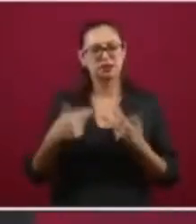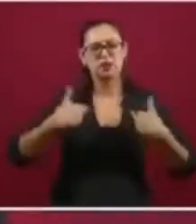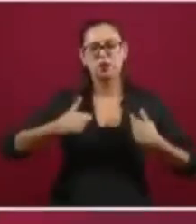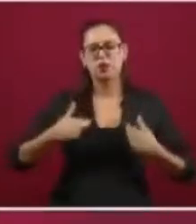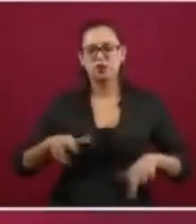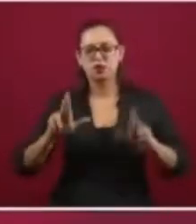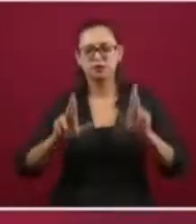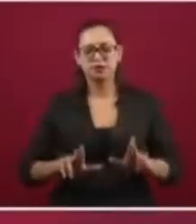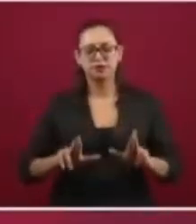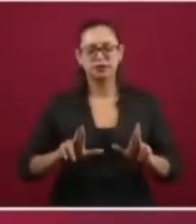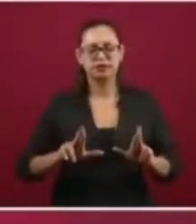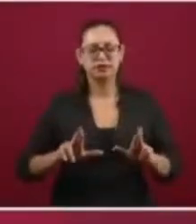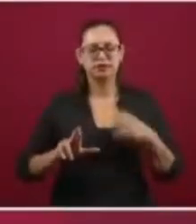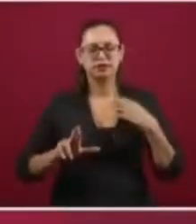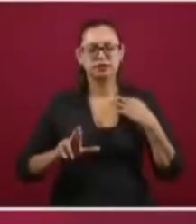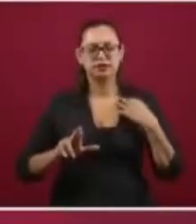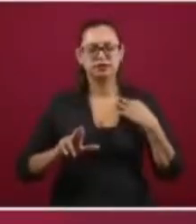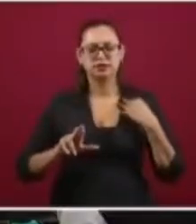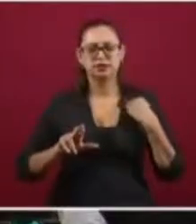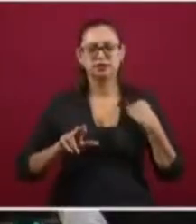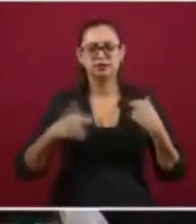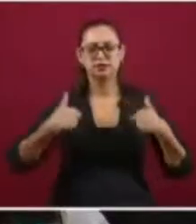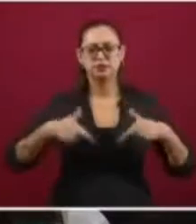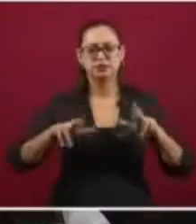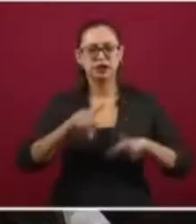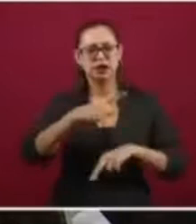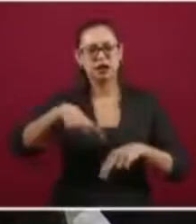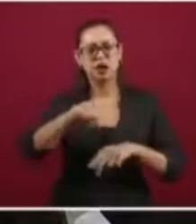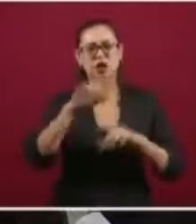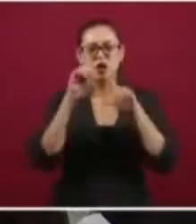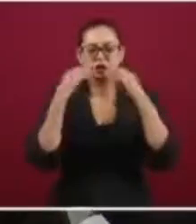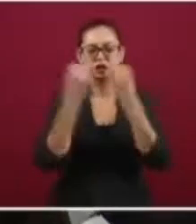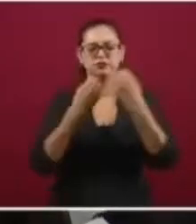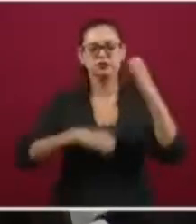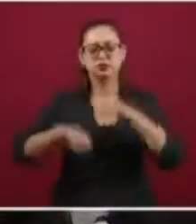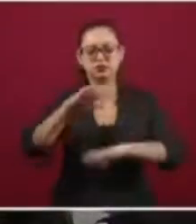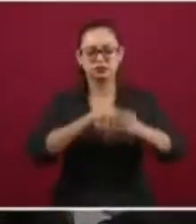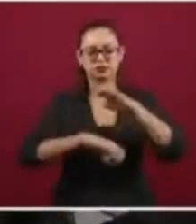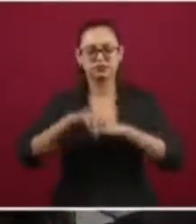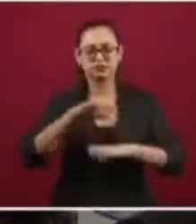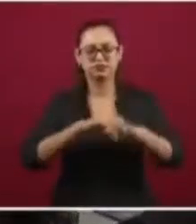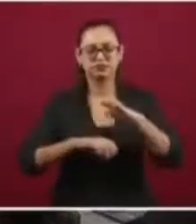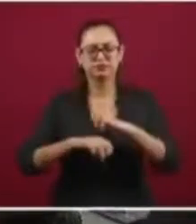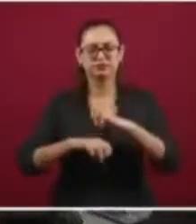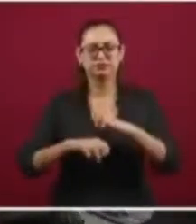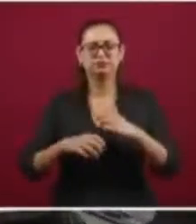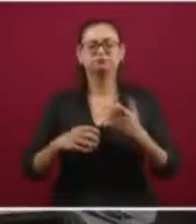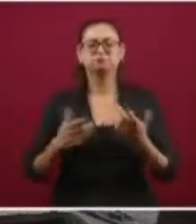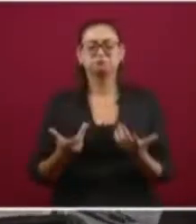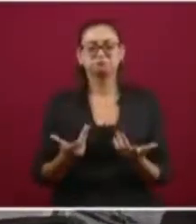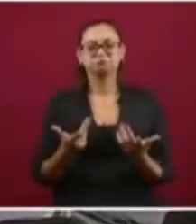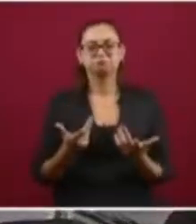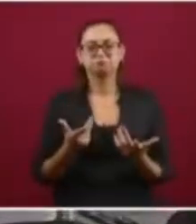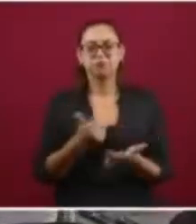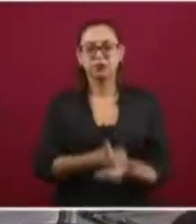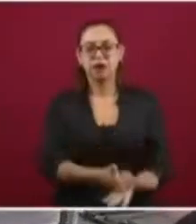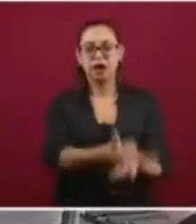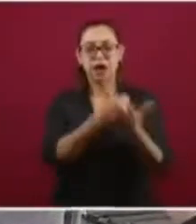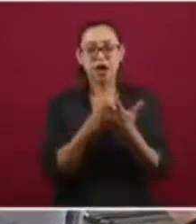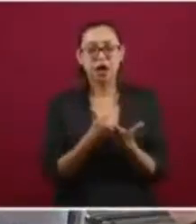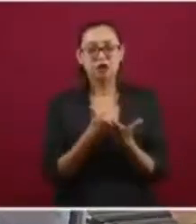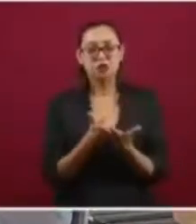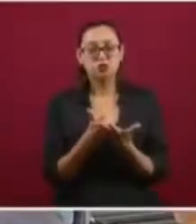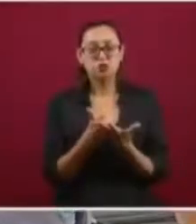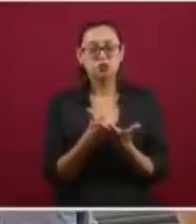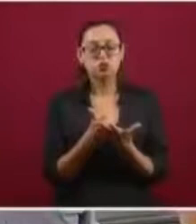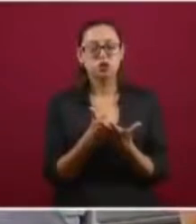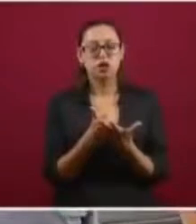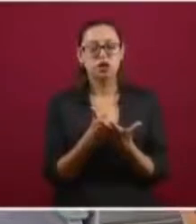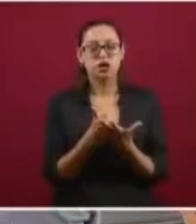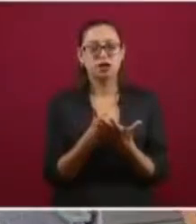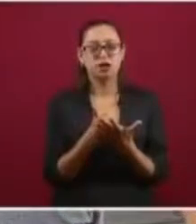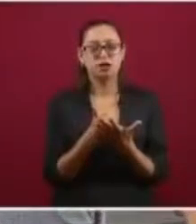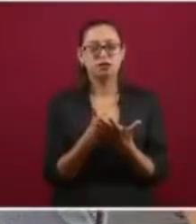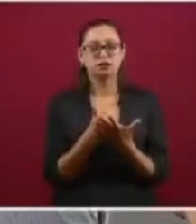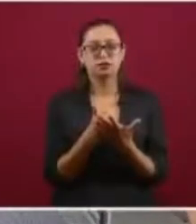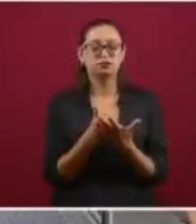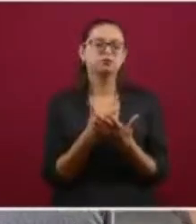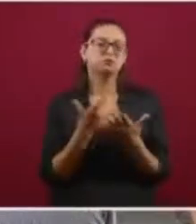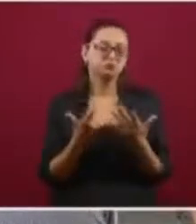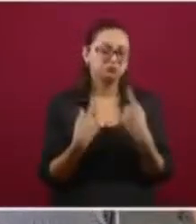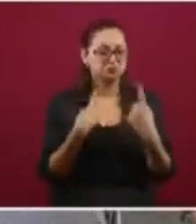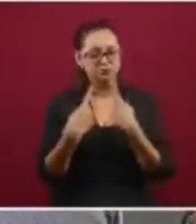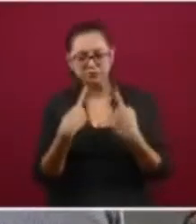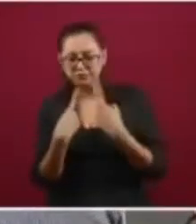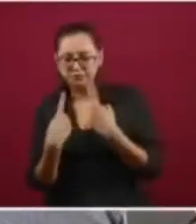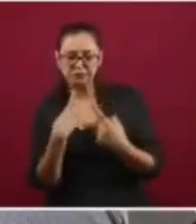de organizaciones empresariales, porque nos están ayudando a resolver, a destrabar el